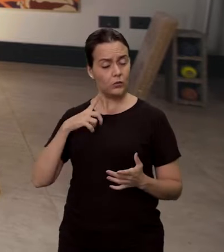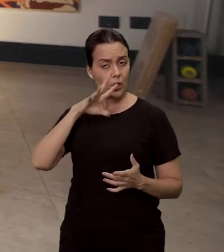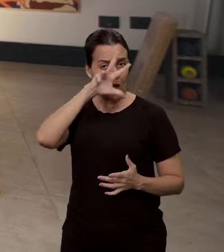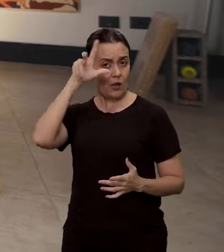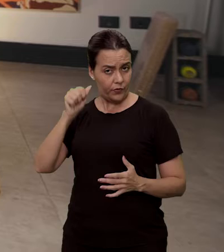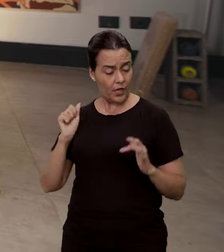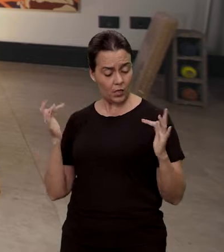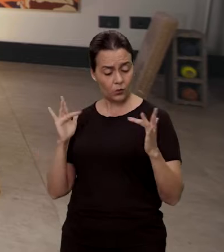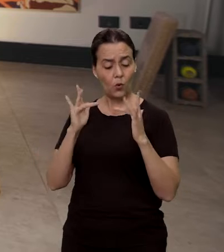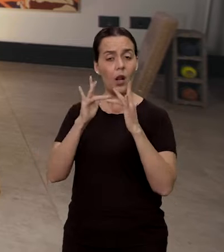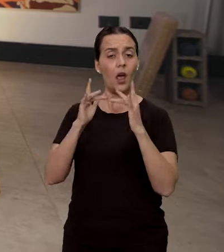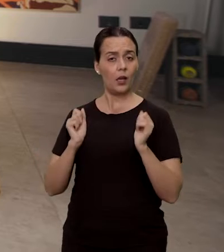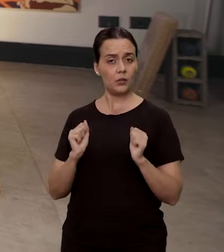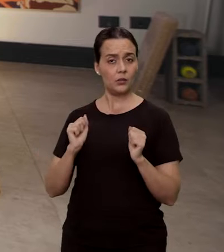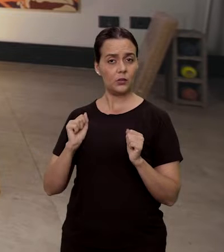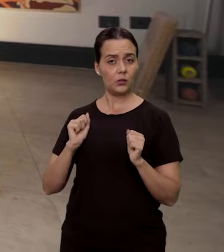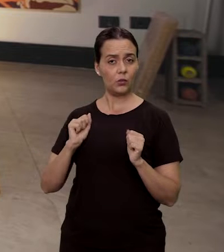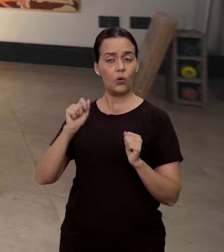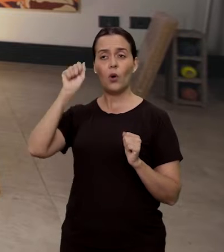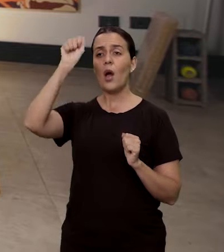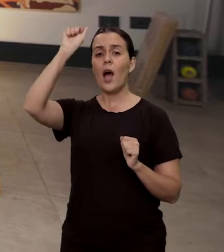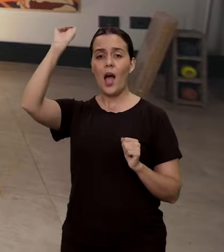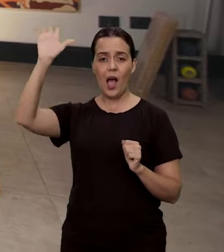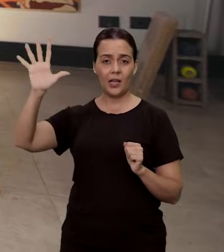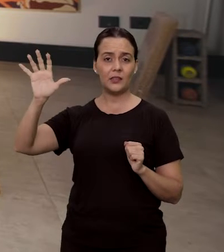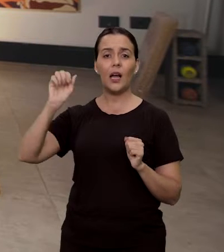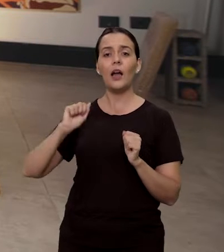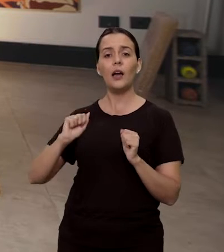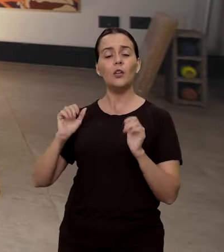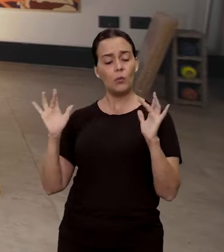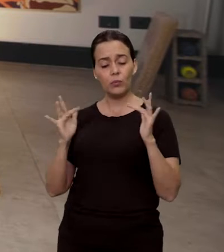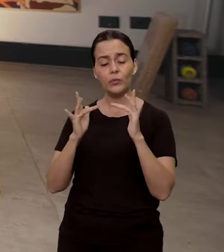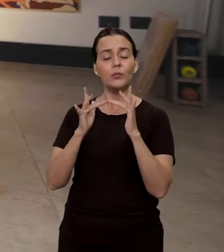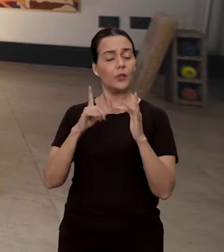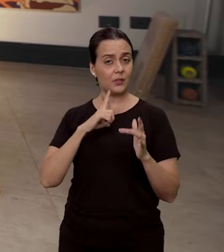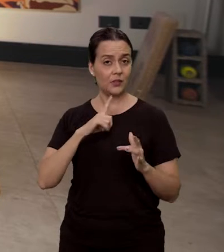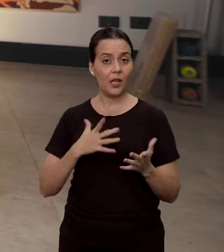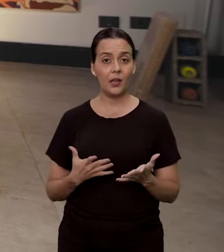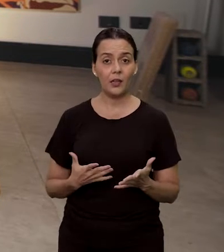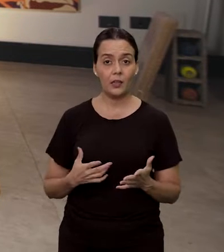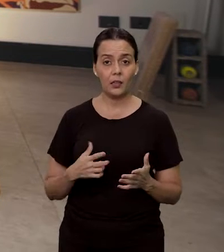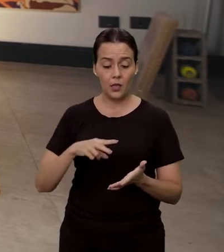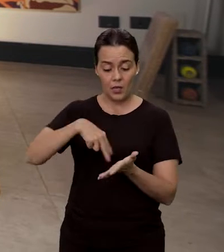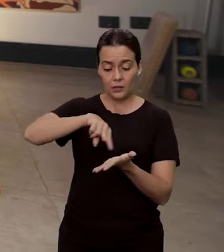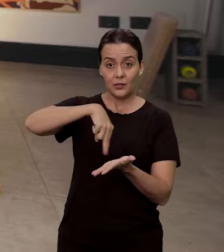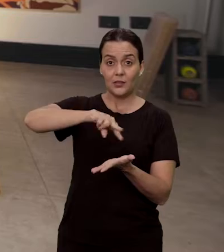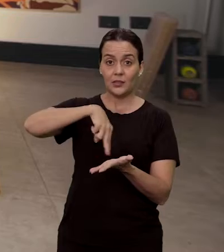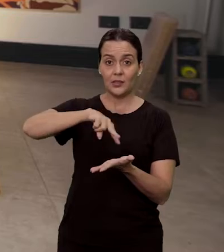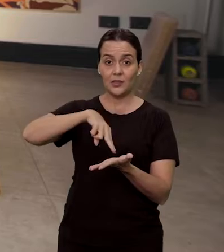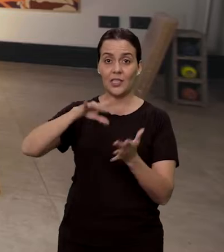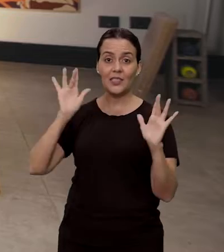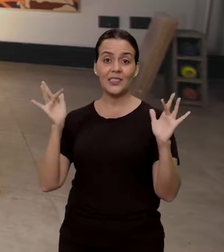o que é o clássico para os povos asiáticos. [Mônica] Claro, dança, por exemplo, eu vou fazer aula de dança clássica africana.